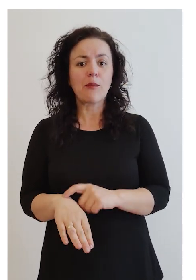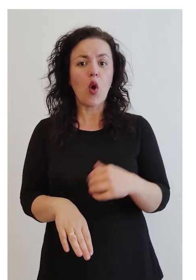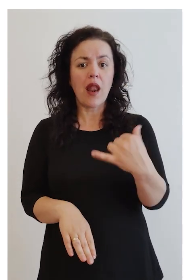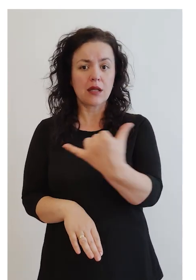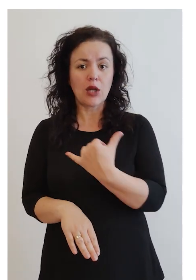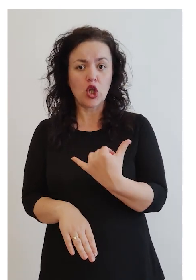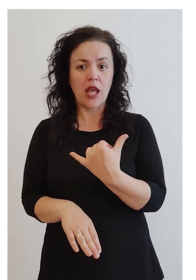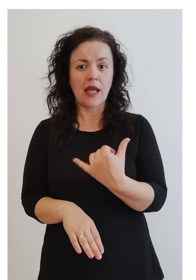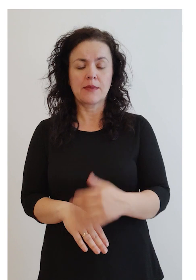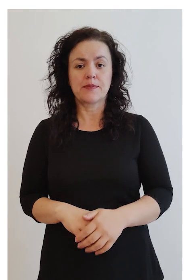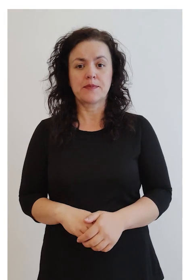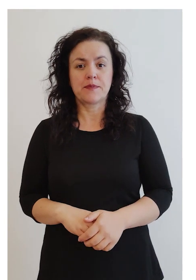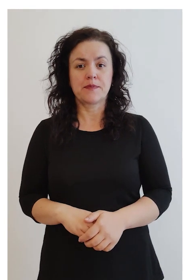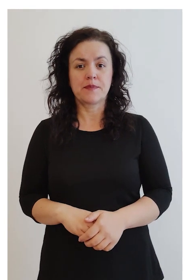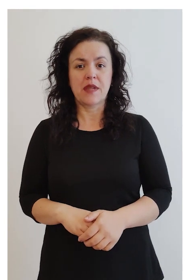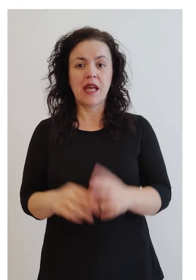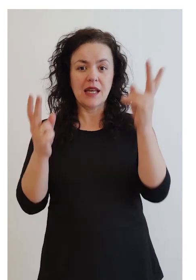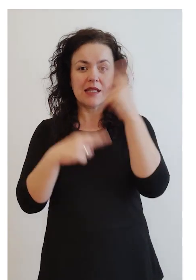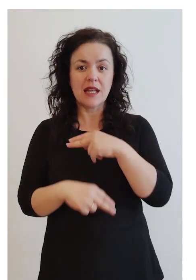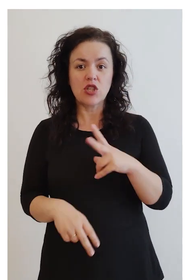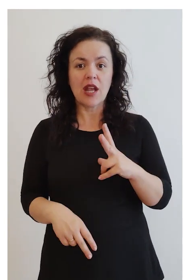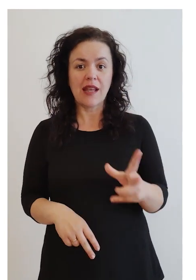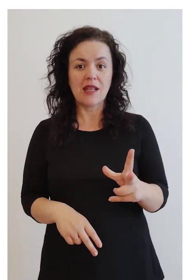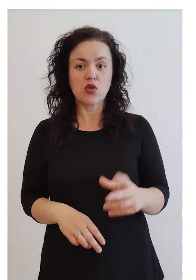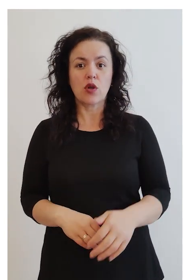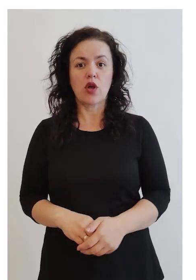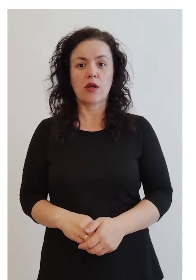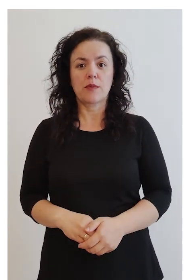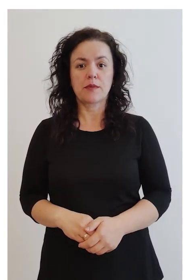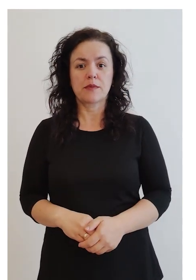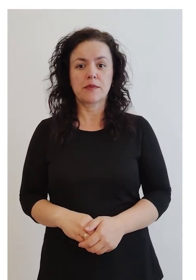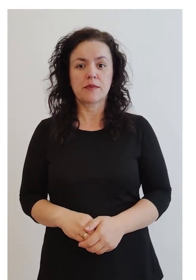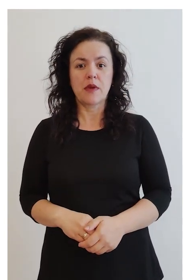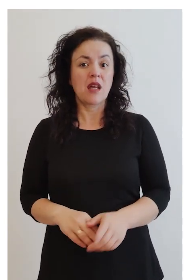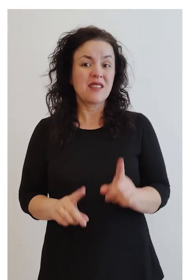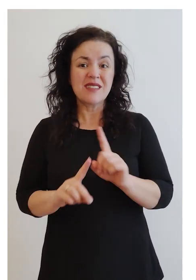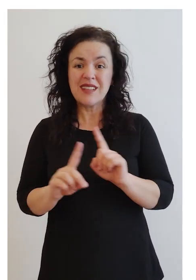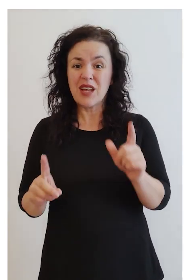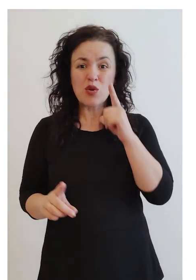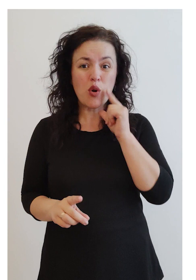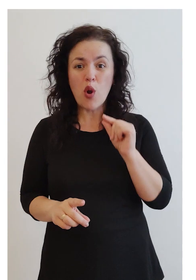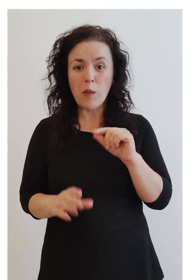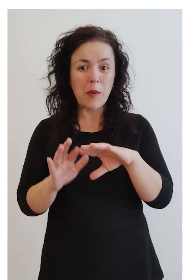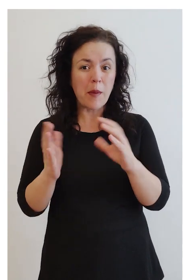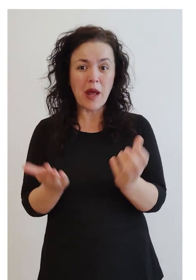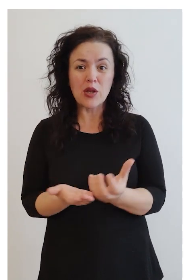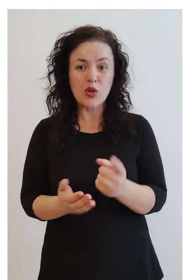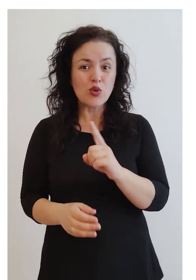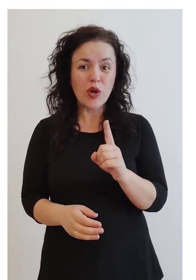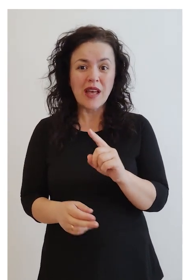Niciun loc de pe planetă nu este complet lipsit de riscuri privind siguranța, inclusiv propria casă.